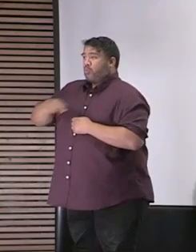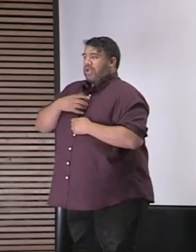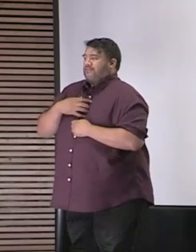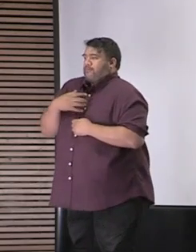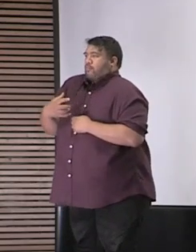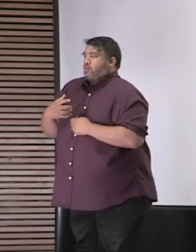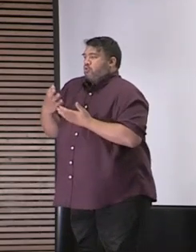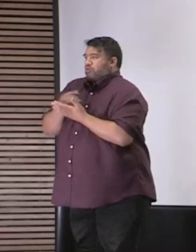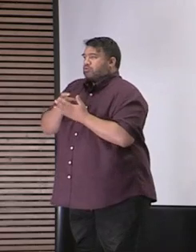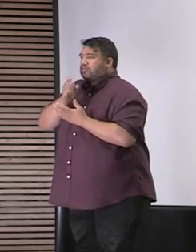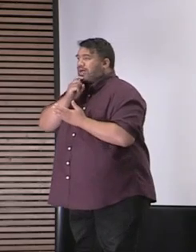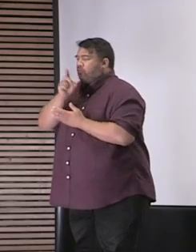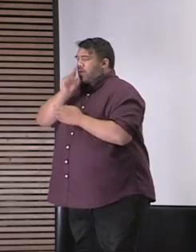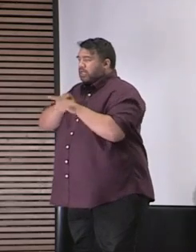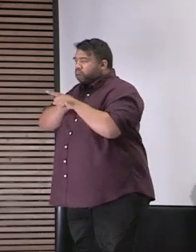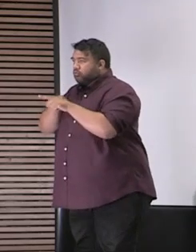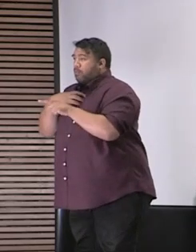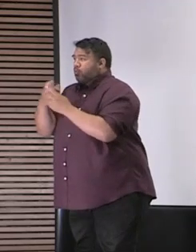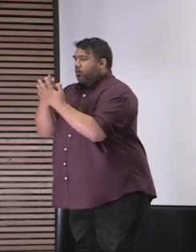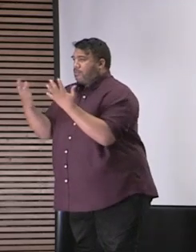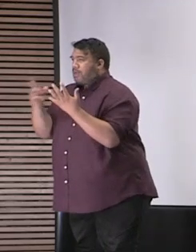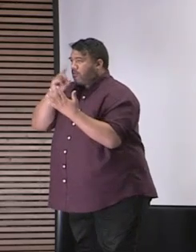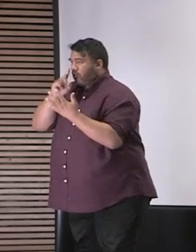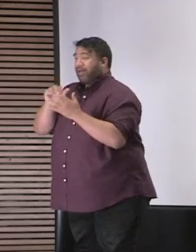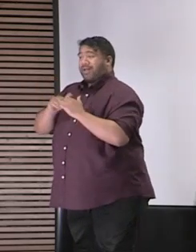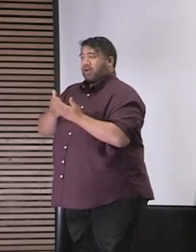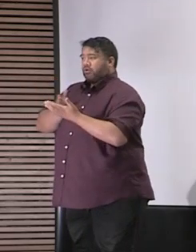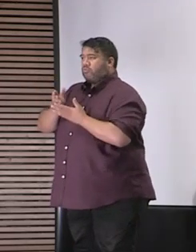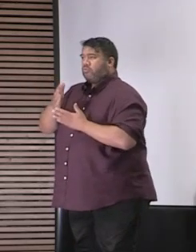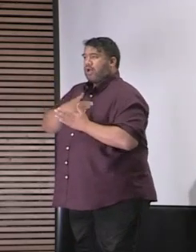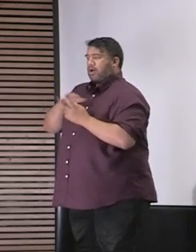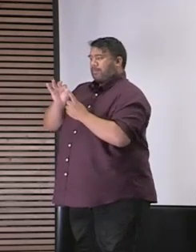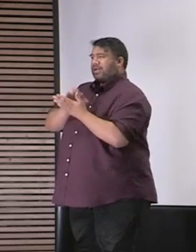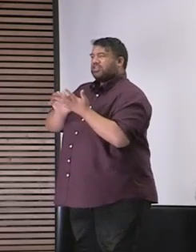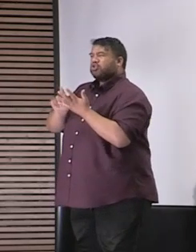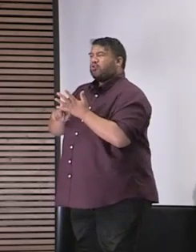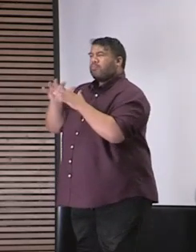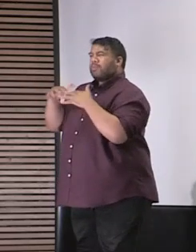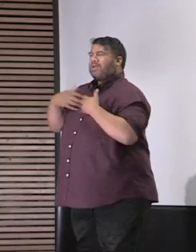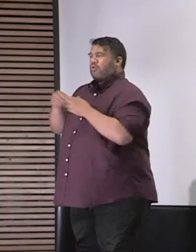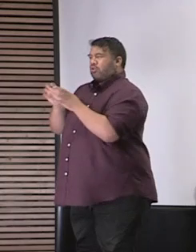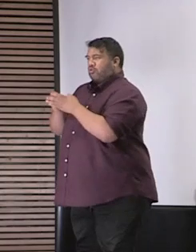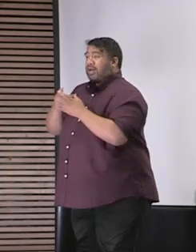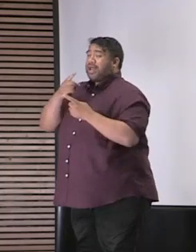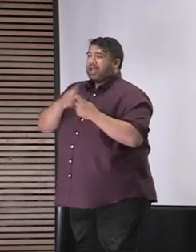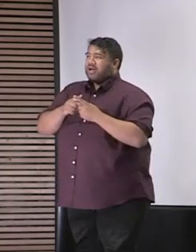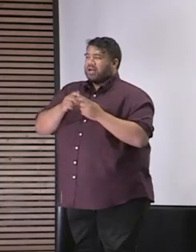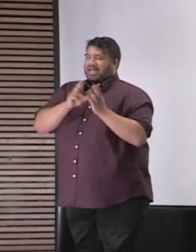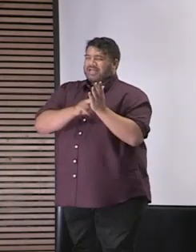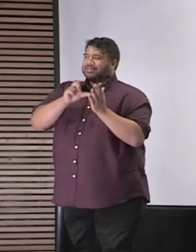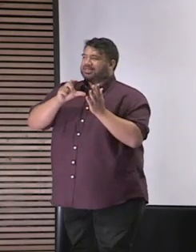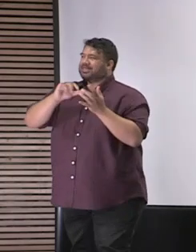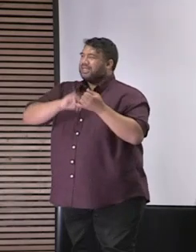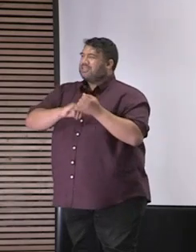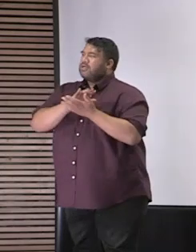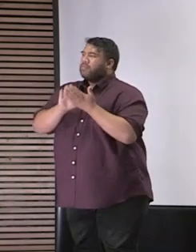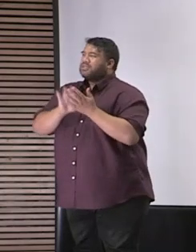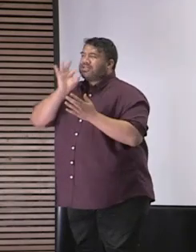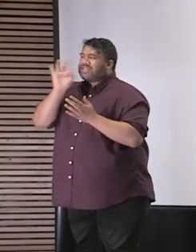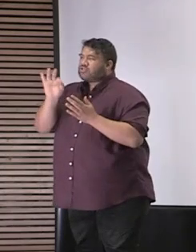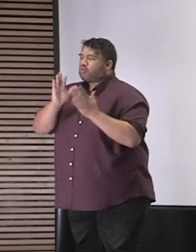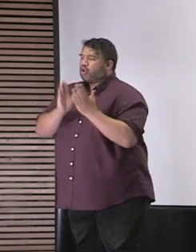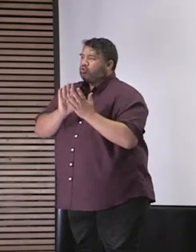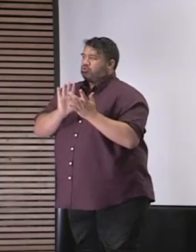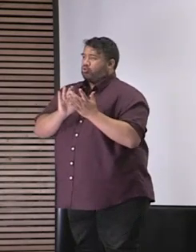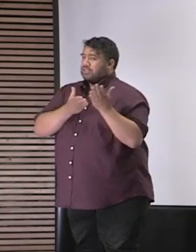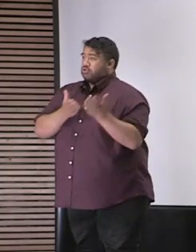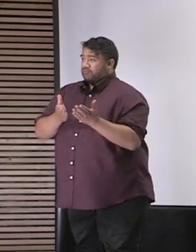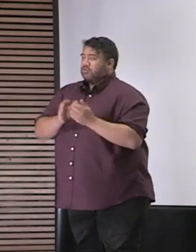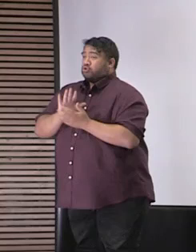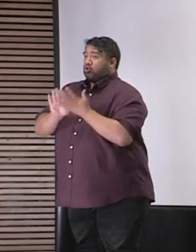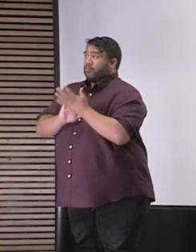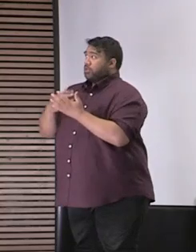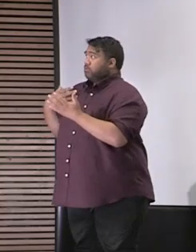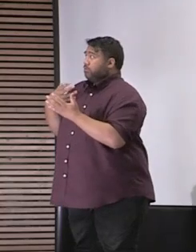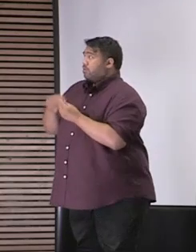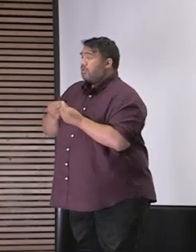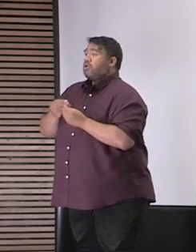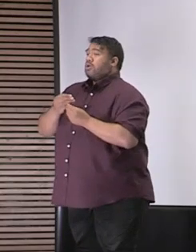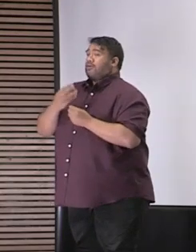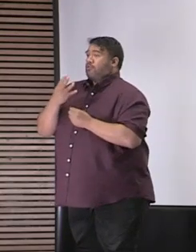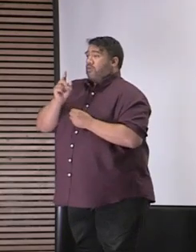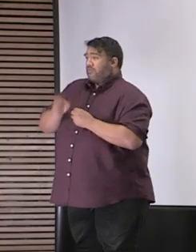están en nuestro sitio web. Una